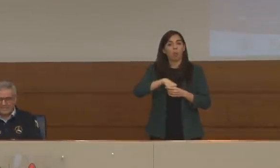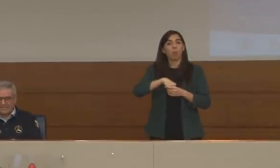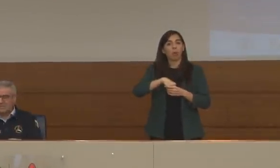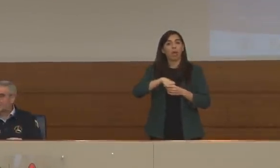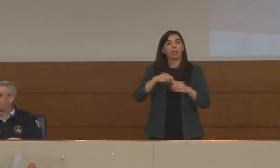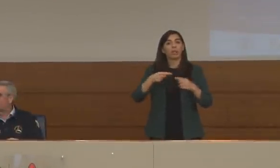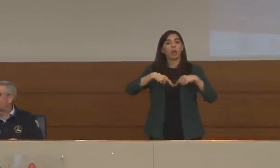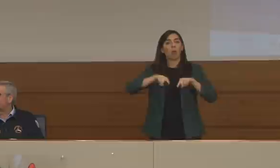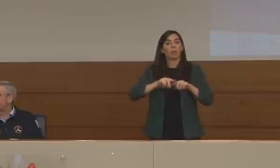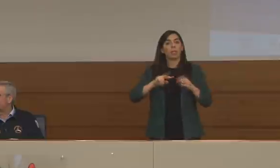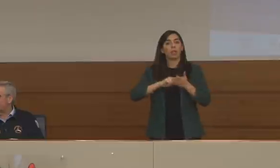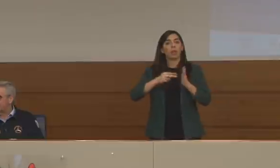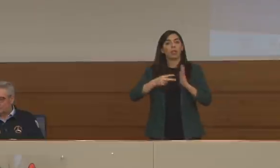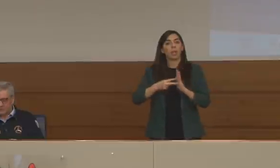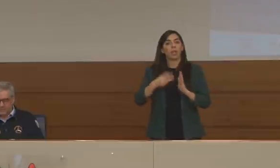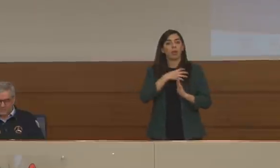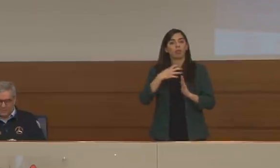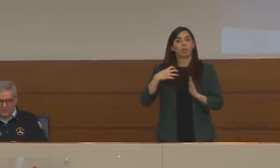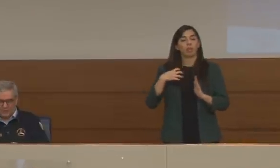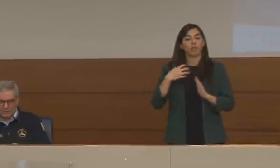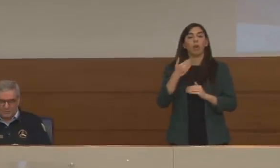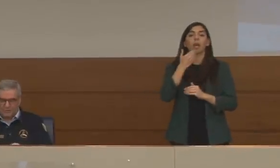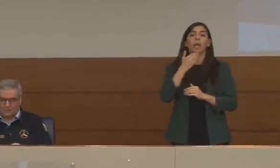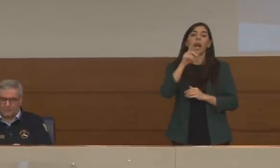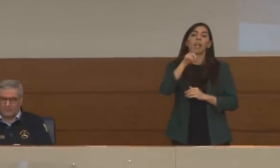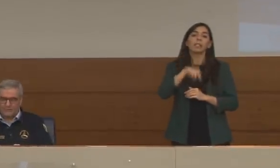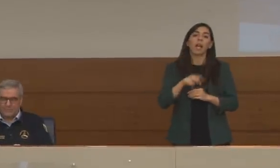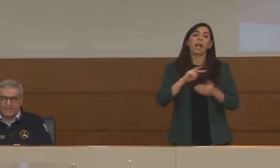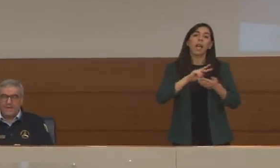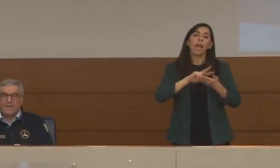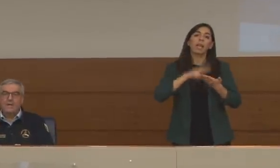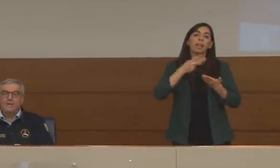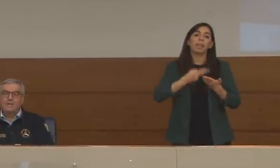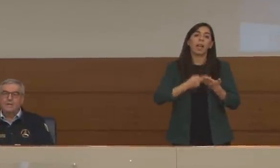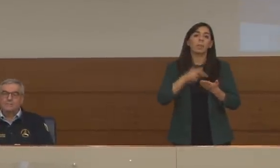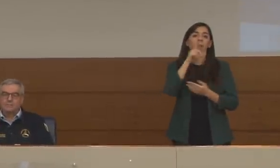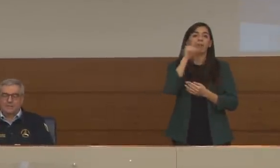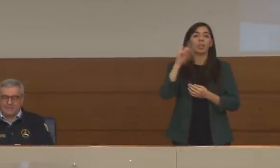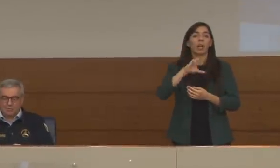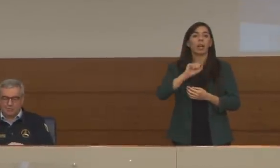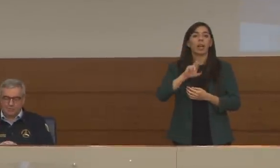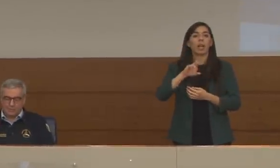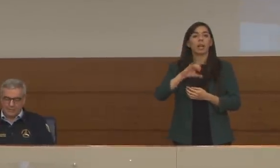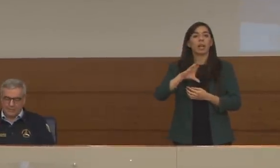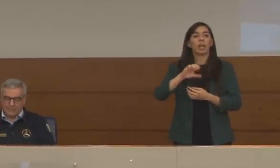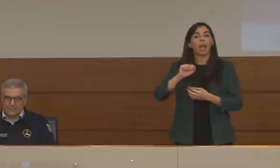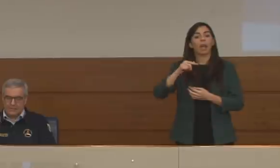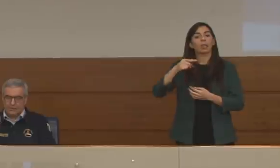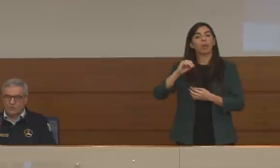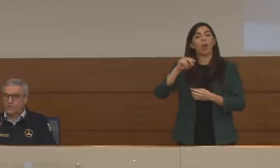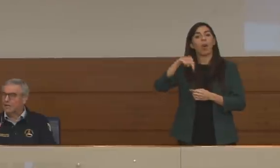Victoria Caricato che oggi è qui con noi. Partiamo con i dati di oggi.